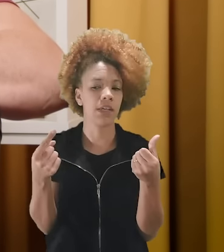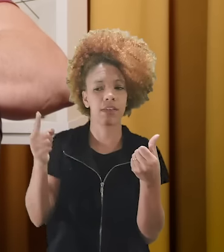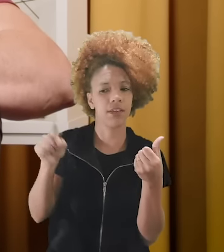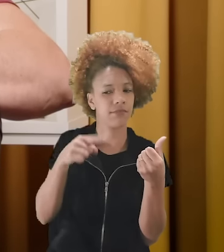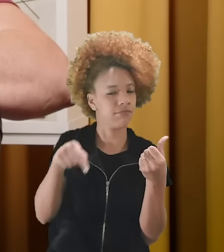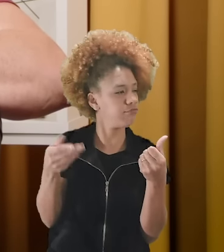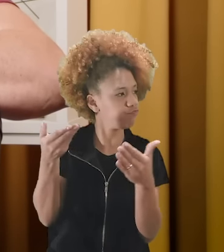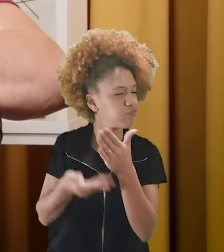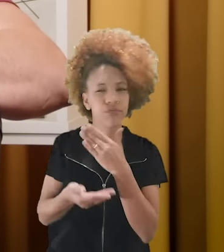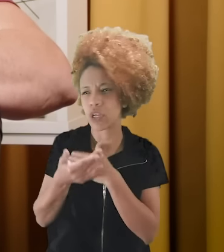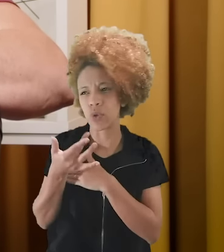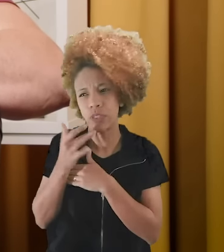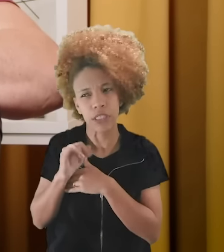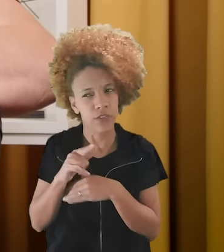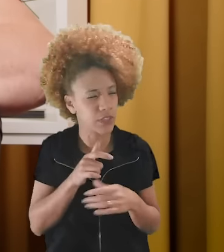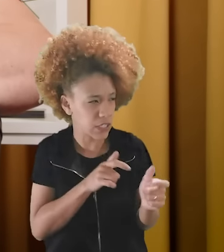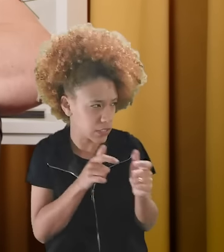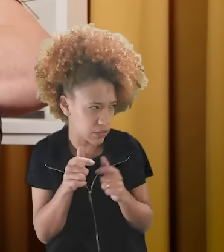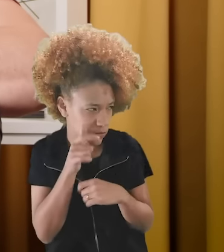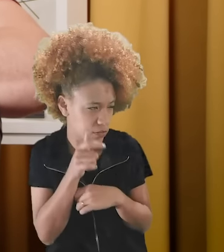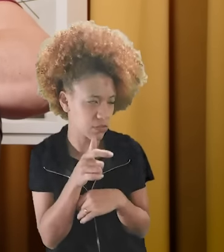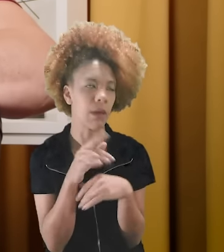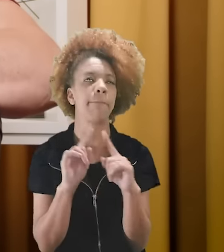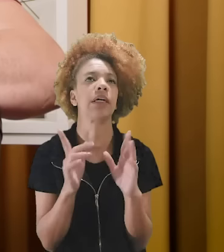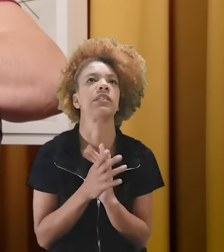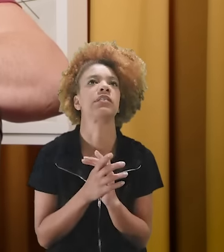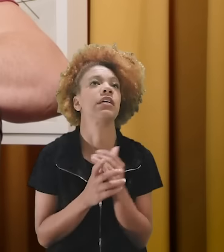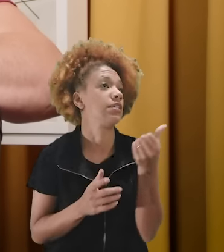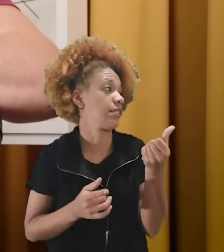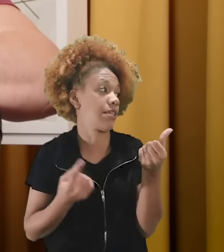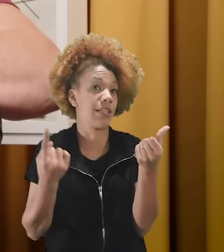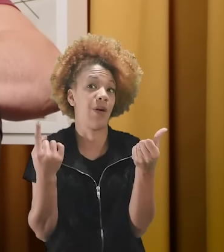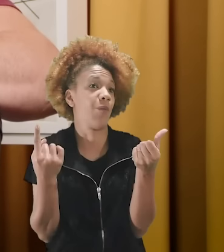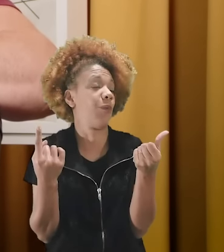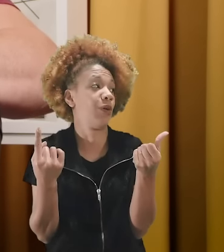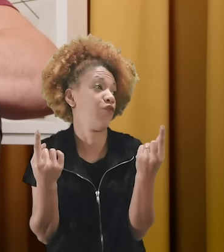na Champions não sei se você se lembra desse jogo e cara tipo assim 6 a 1 e foi o último